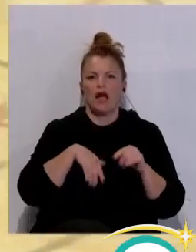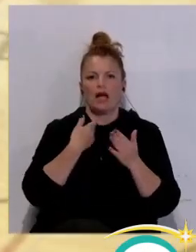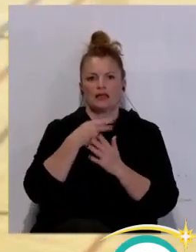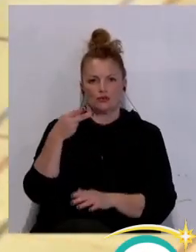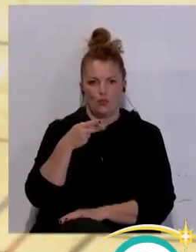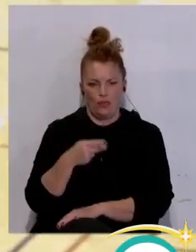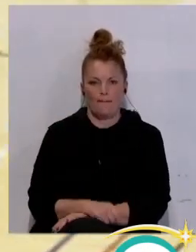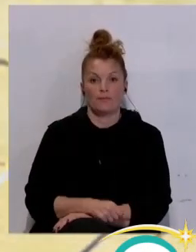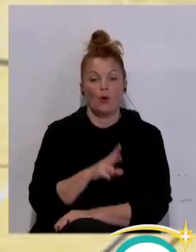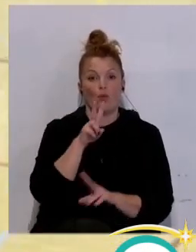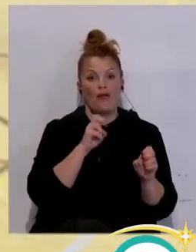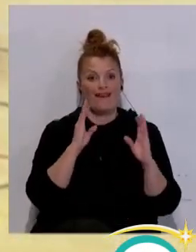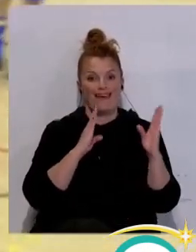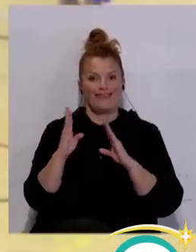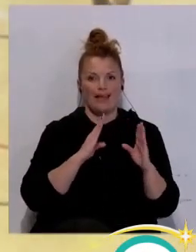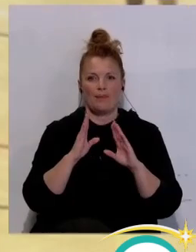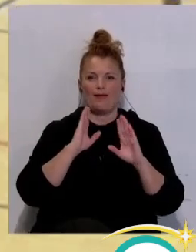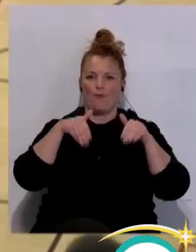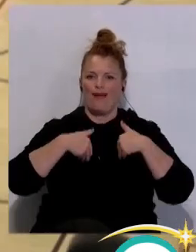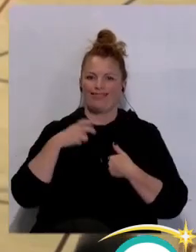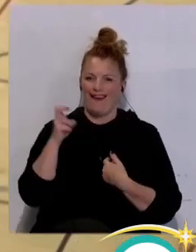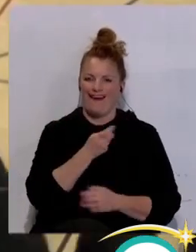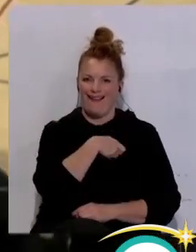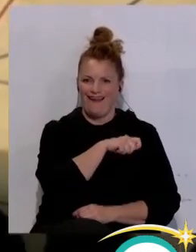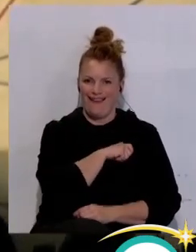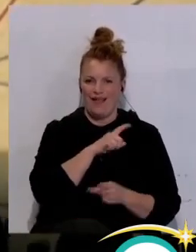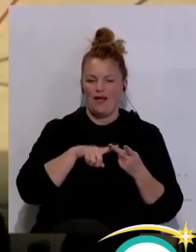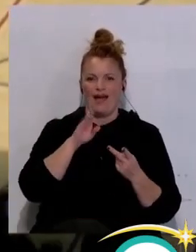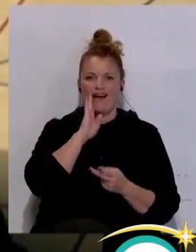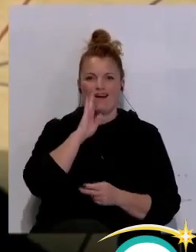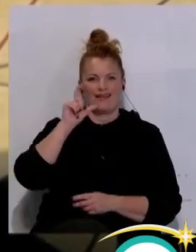nueva etapa para el gaditano tras su vuelta a España procedente del lenzano c5 italiano